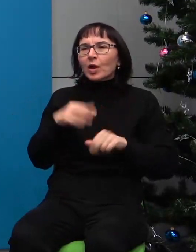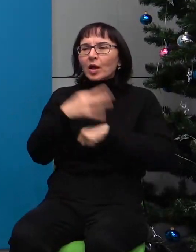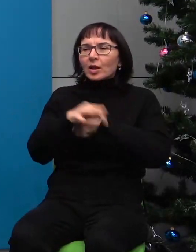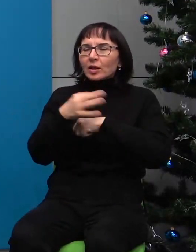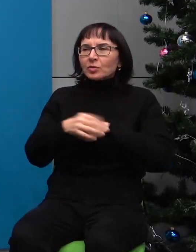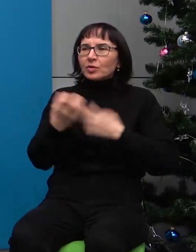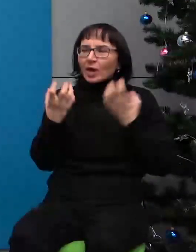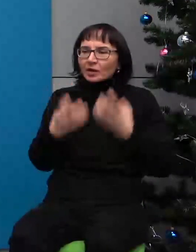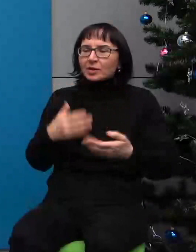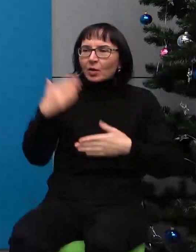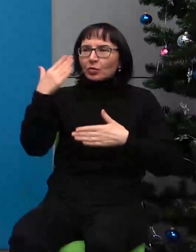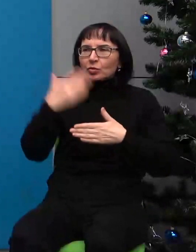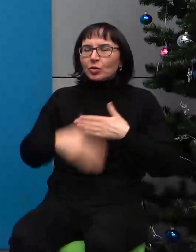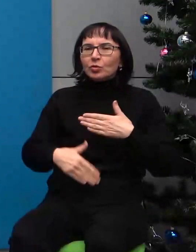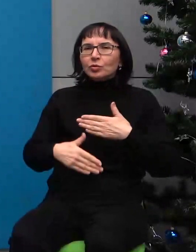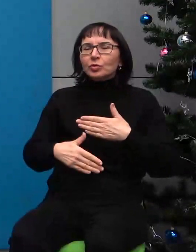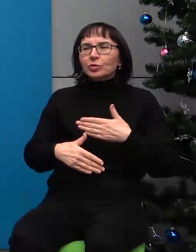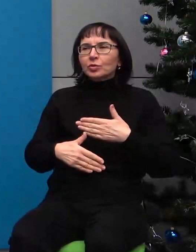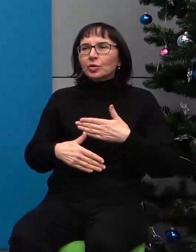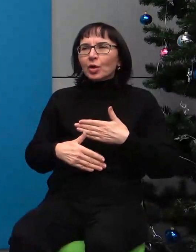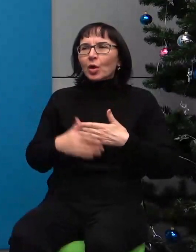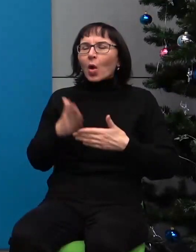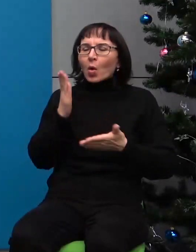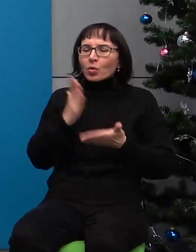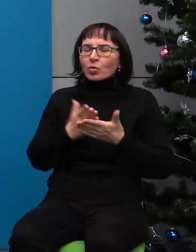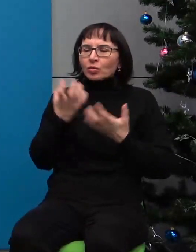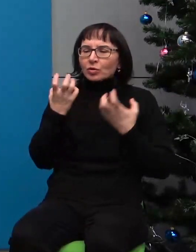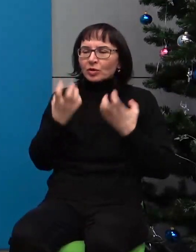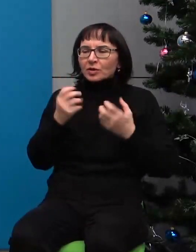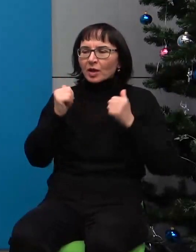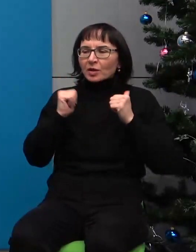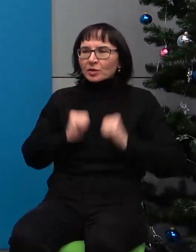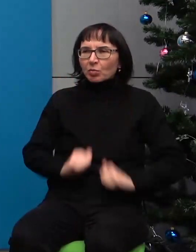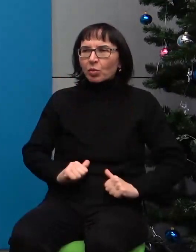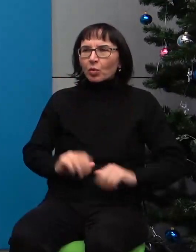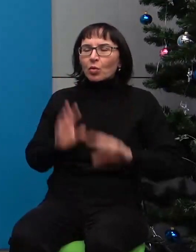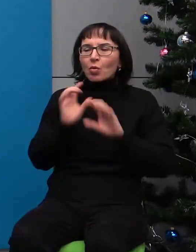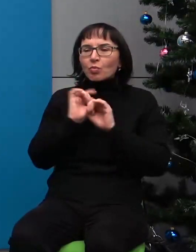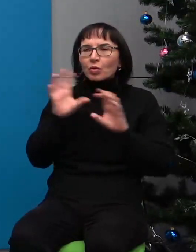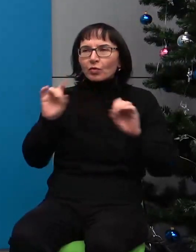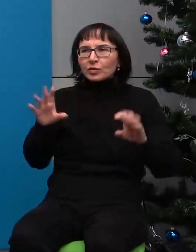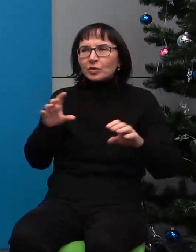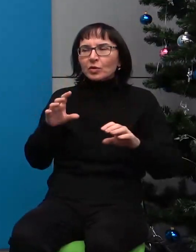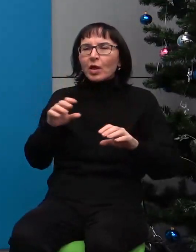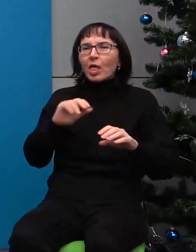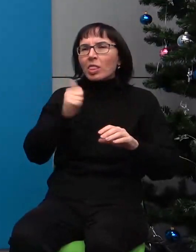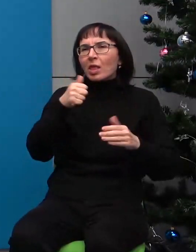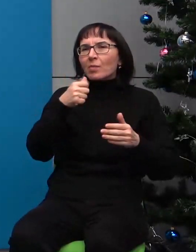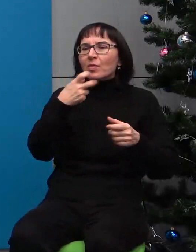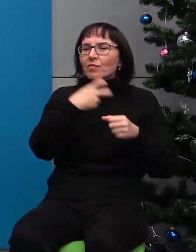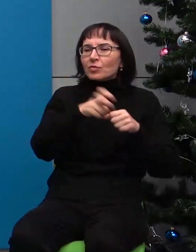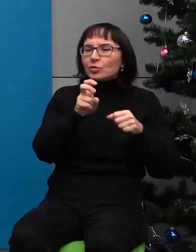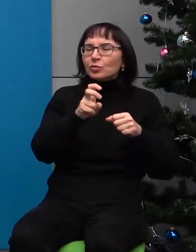Profesor, który mnie niegdyś ze studiów wrzucił, przyjął mnie pod swoje skrzydła na seminarium. Dziekan.